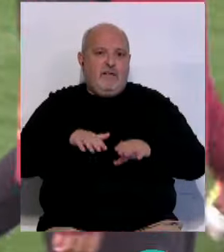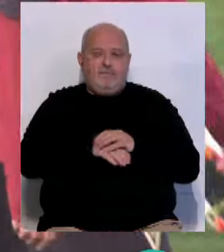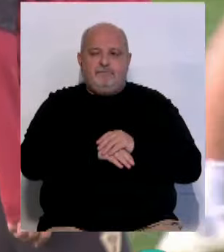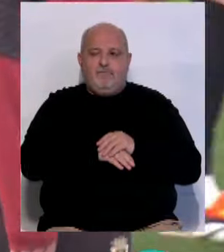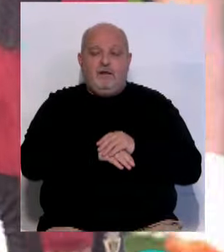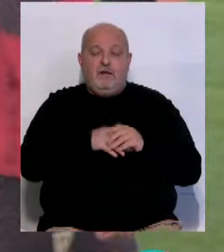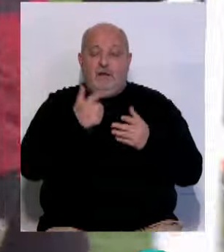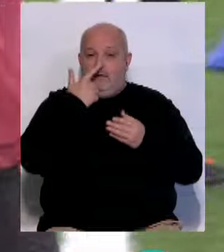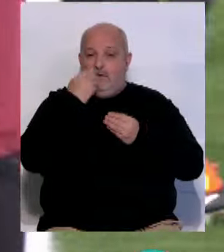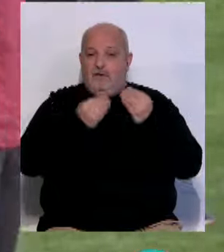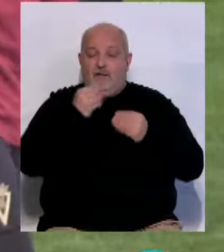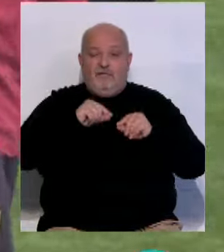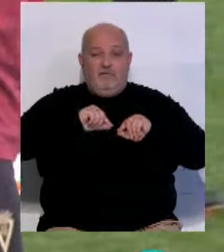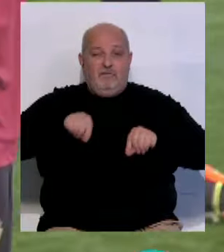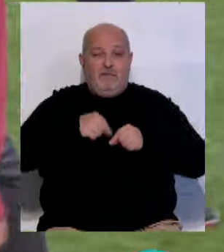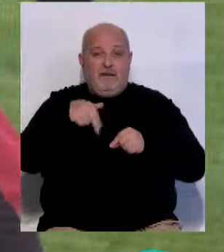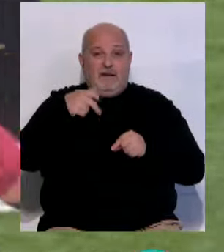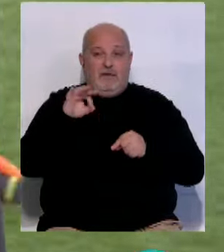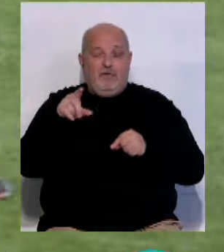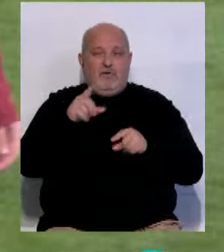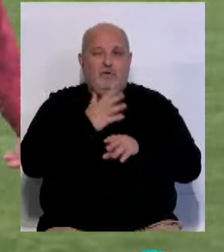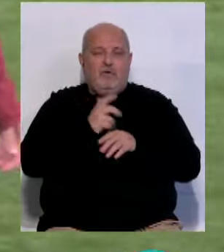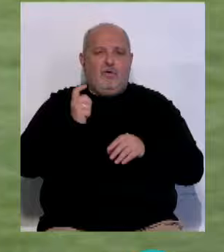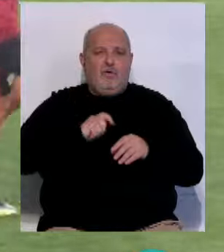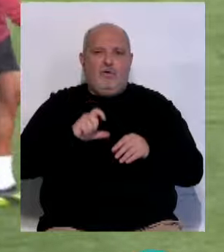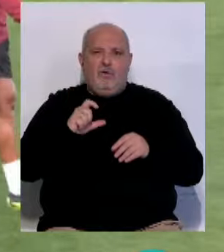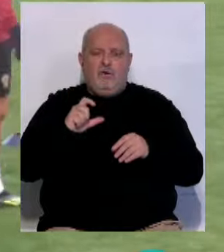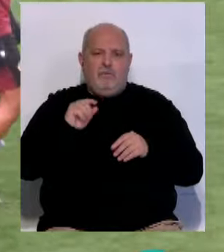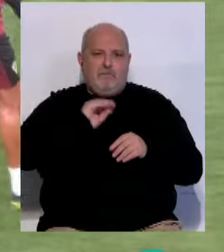toda la pinta de cuando se firmó este jugador que jugador cobraría unos monumentos importantes pero